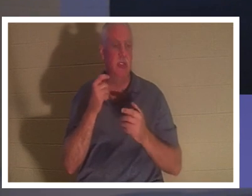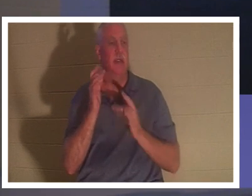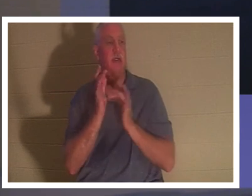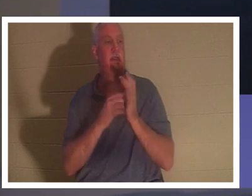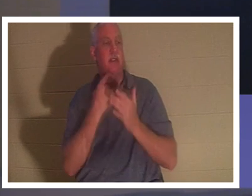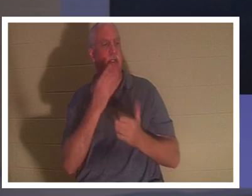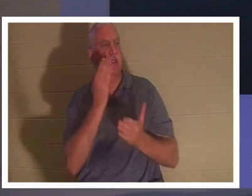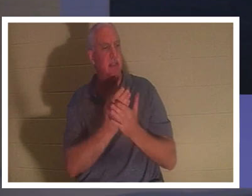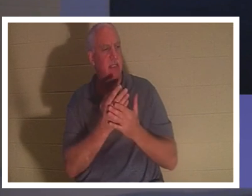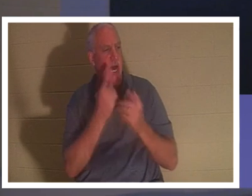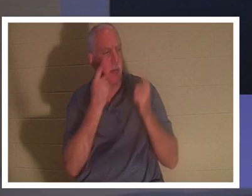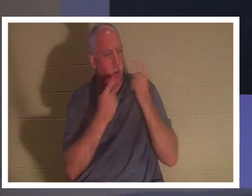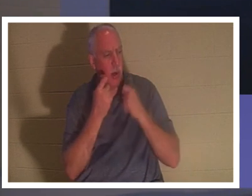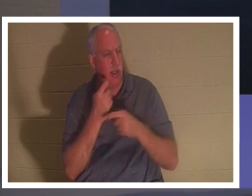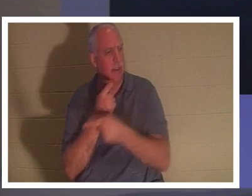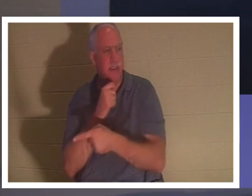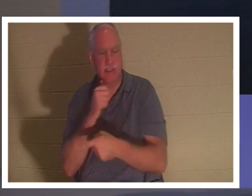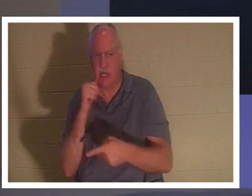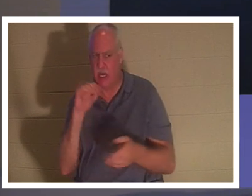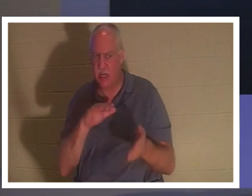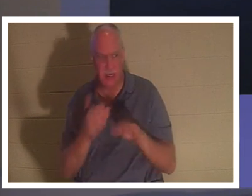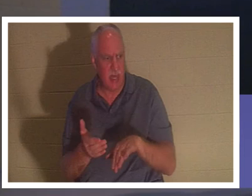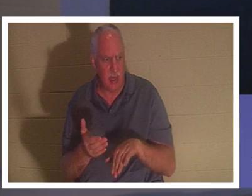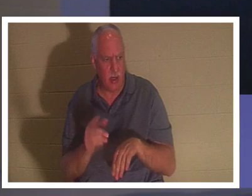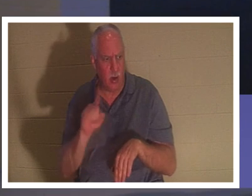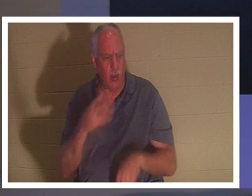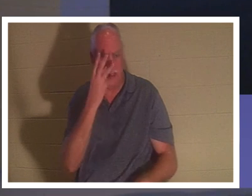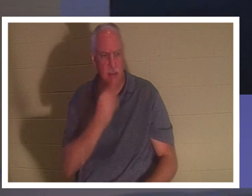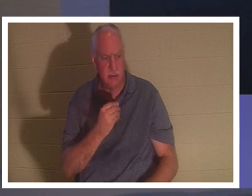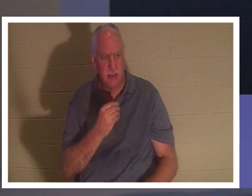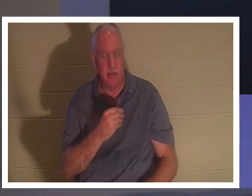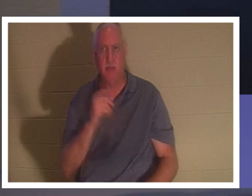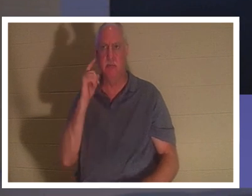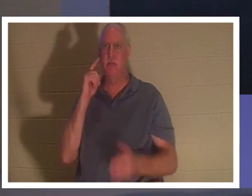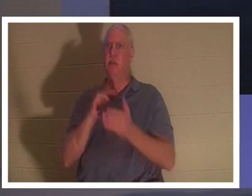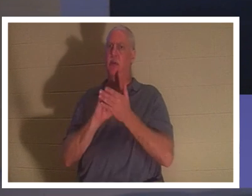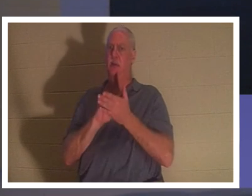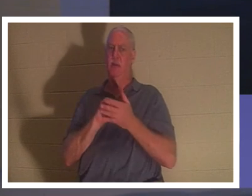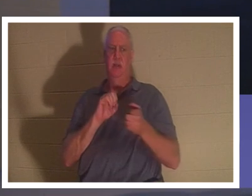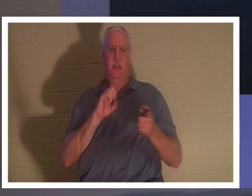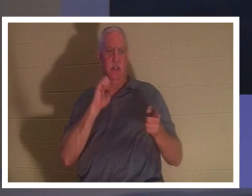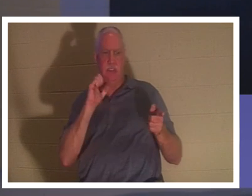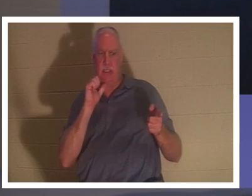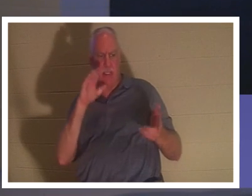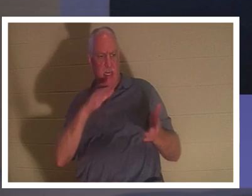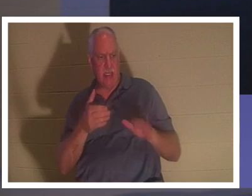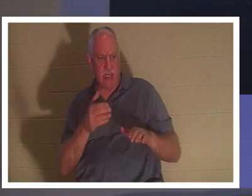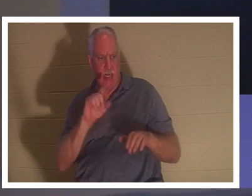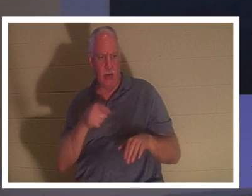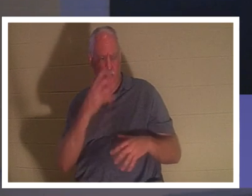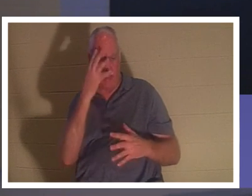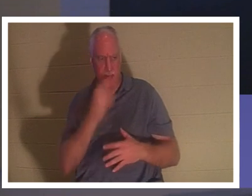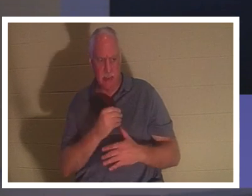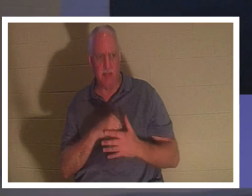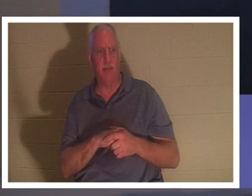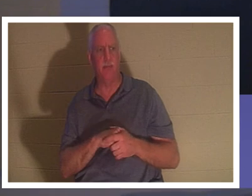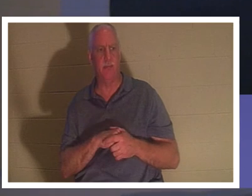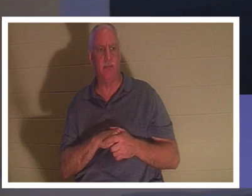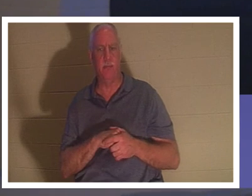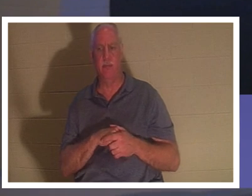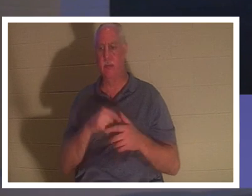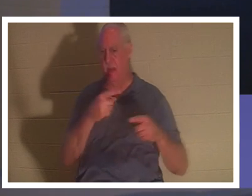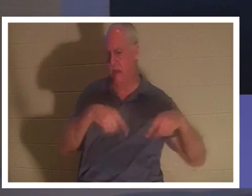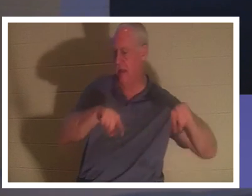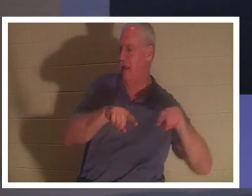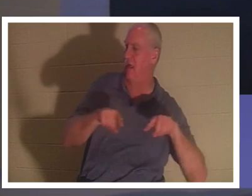彼女は死んだのではなく、眠っているのです。」とイエスは言われました。彼女は死んでいるのではなく眠っていることに注意してください。 「彼らは、